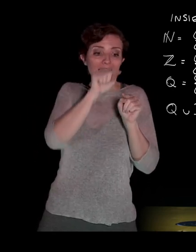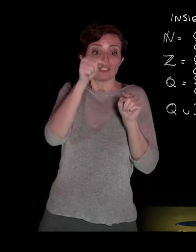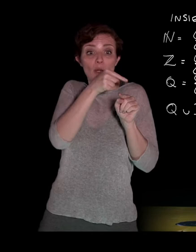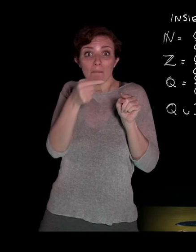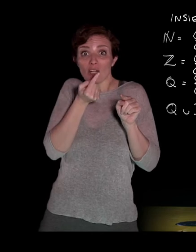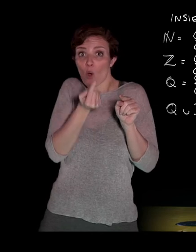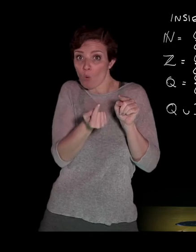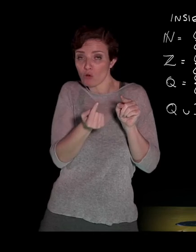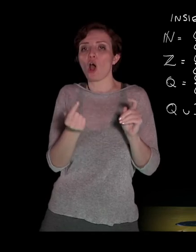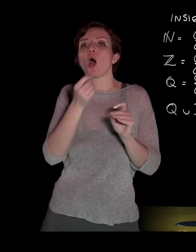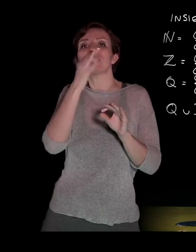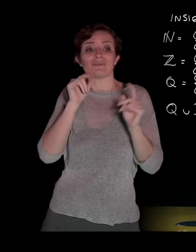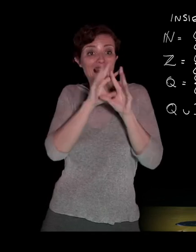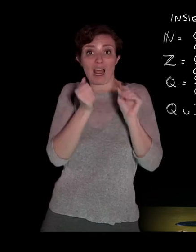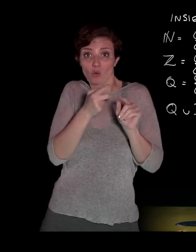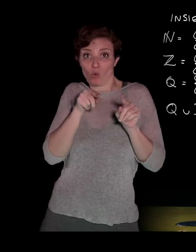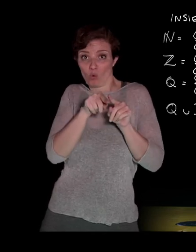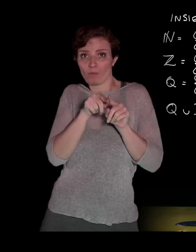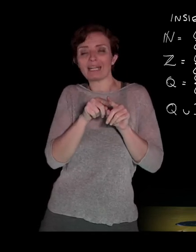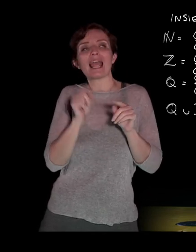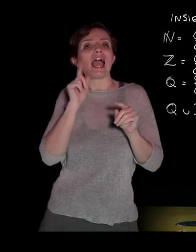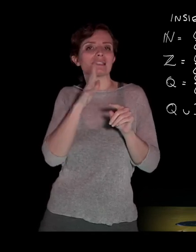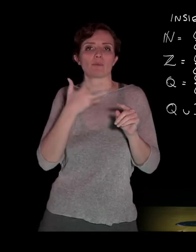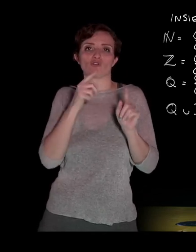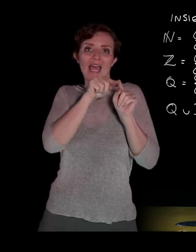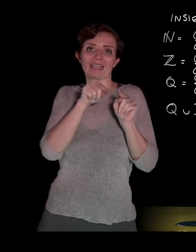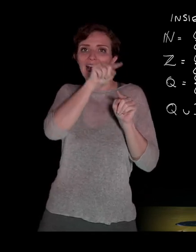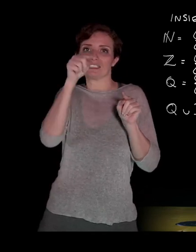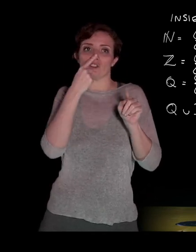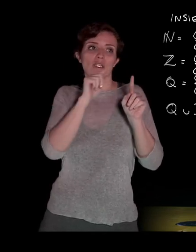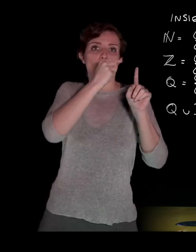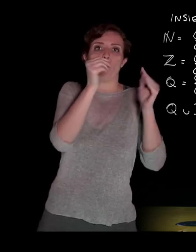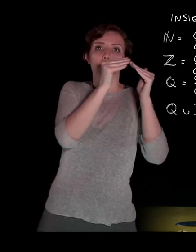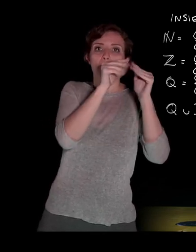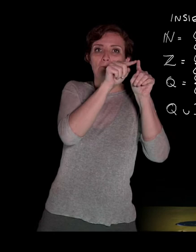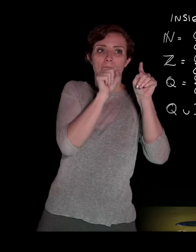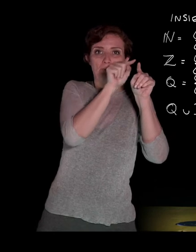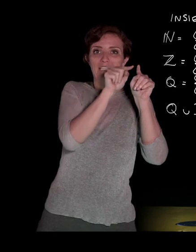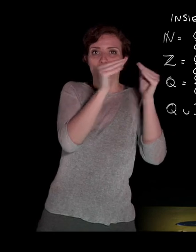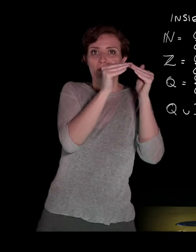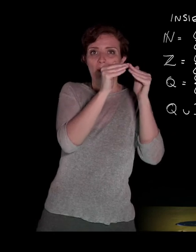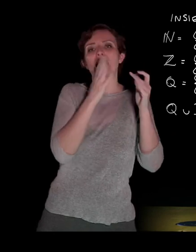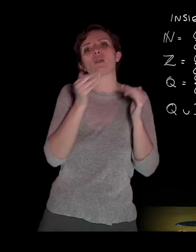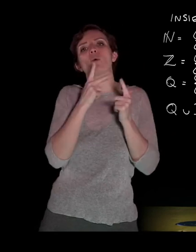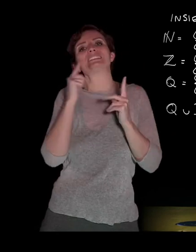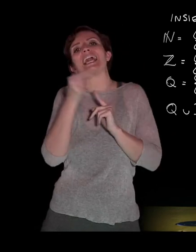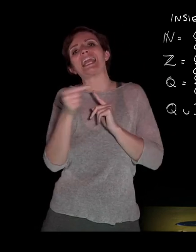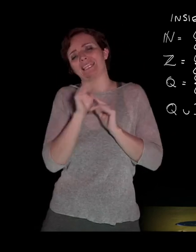Quindi tutti quei termini che contengono, per esempio, la radice di indice pari, di quantità negative. Di questi aspetti parleremo poi,